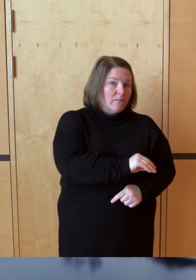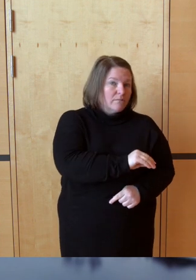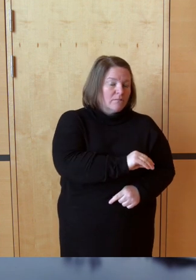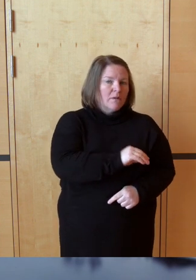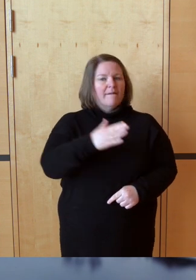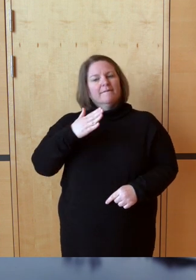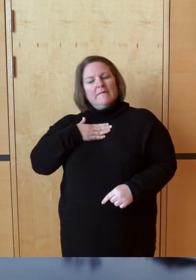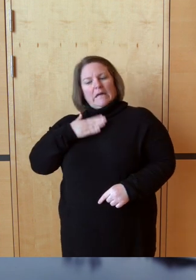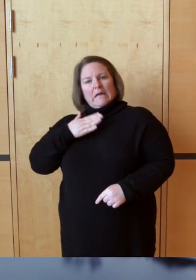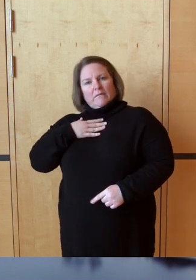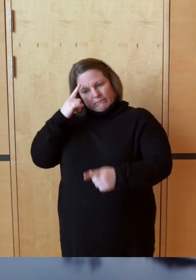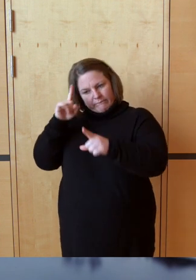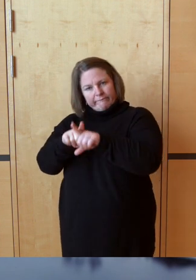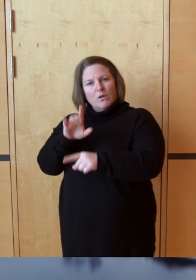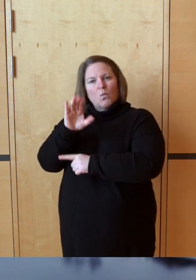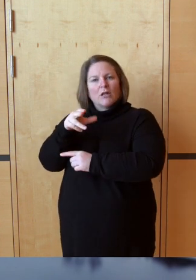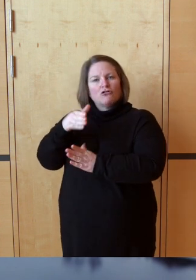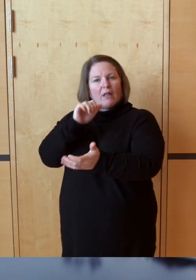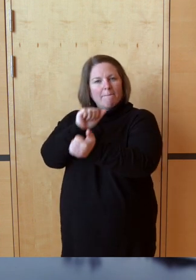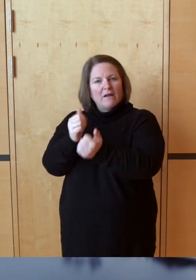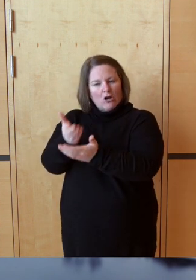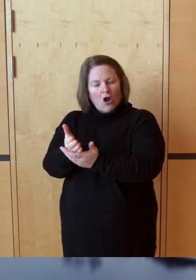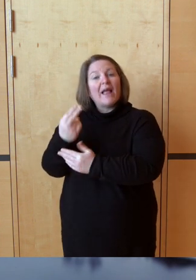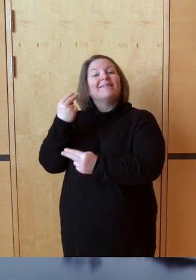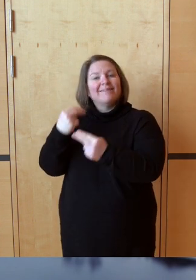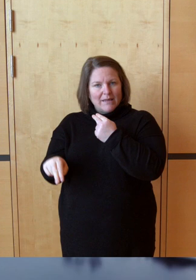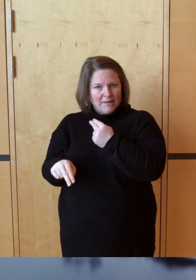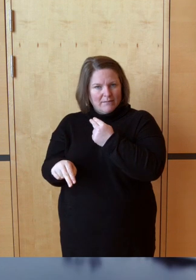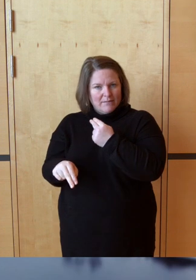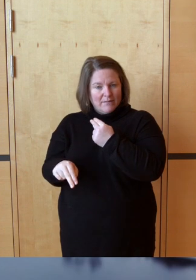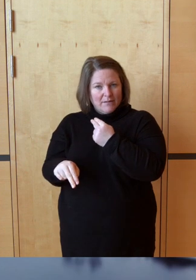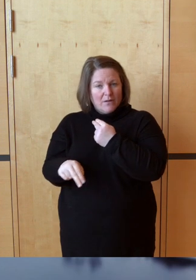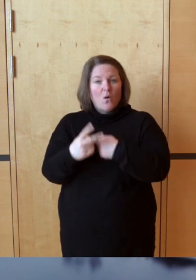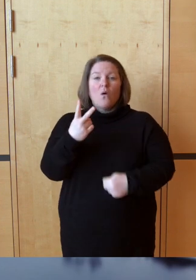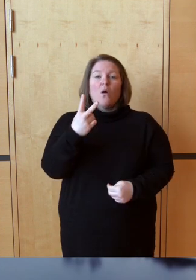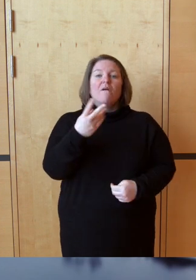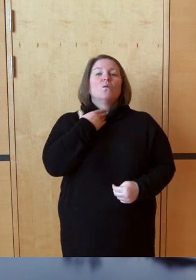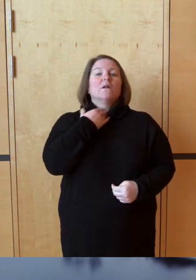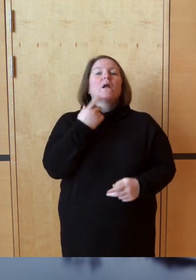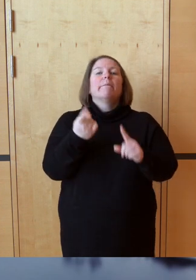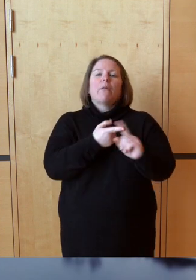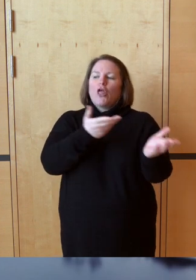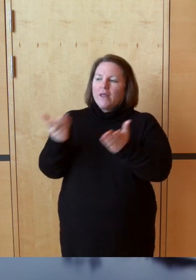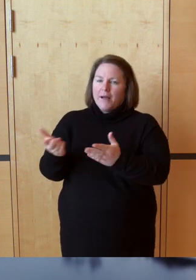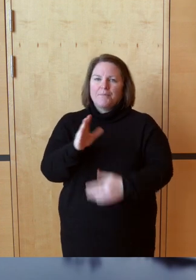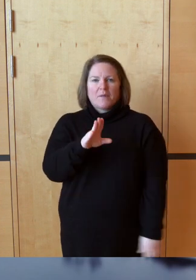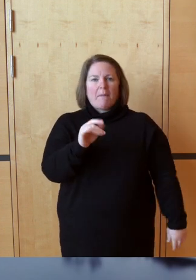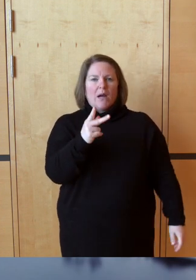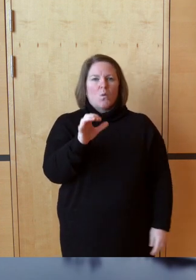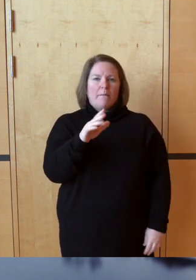De som vill bifalla Johan Sörberg förslag trösta nej Och montering kan påbörjas Johan Marco Abrahamsson